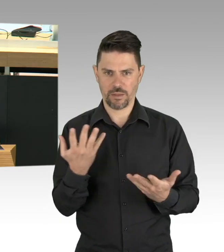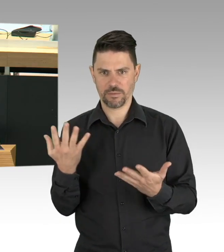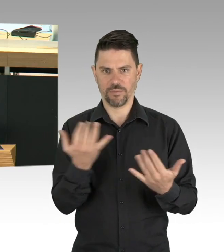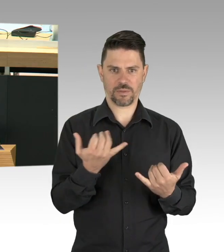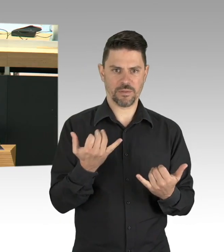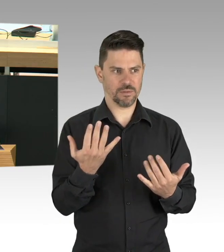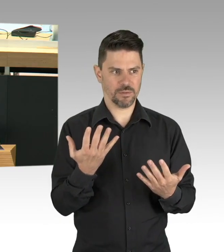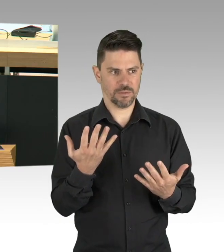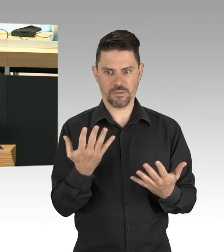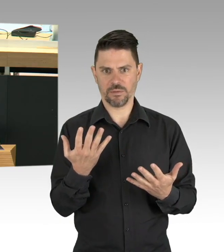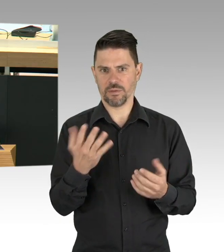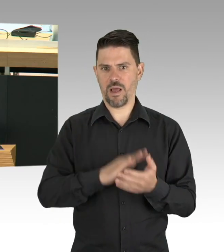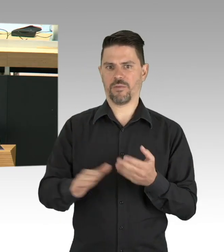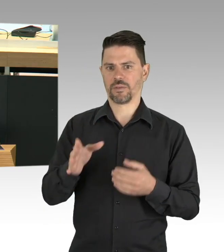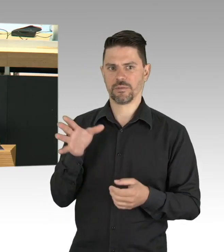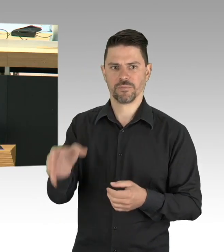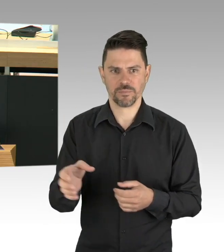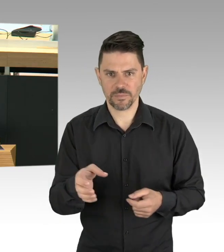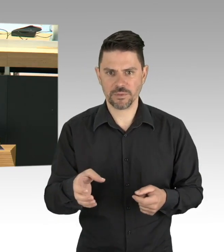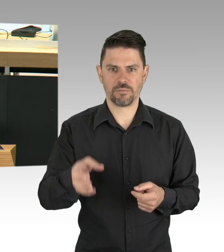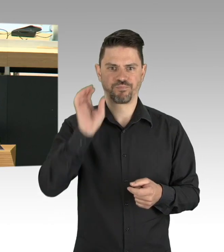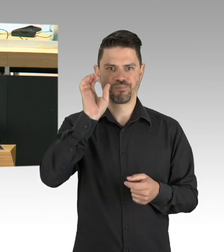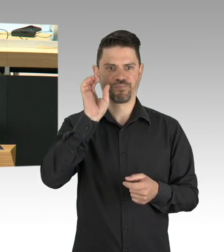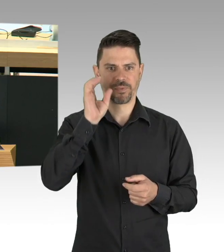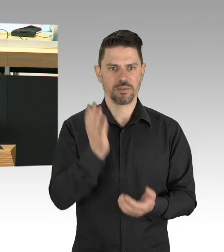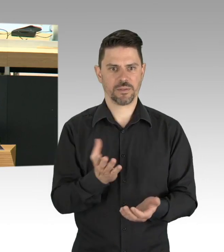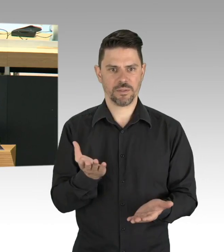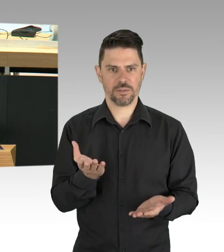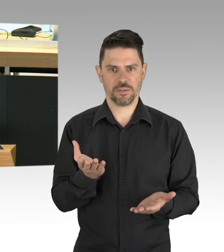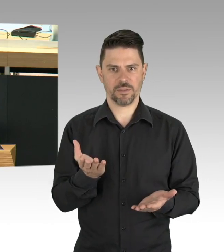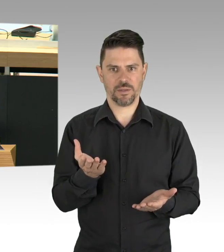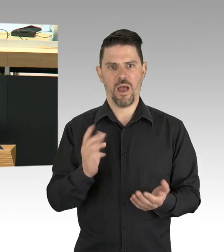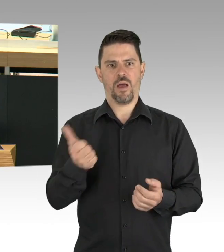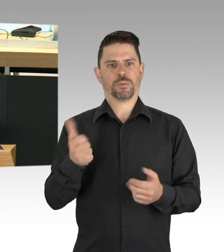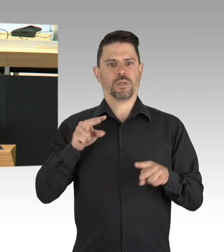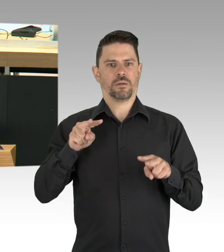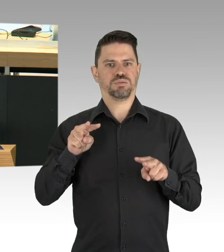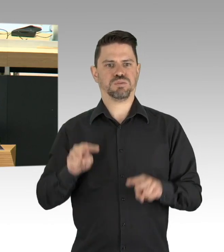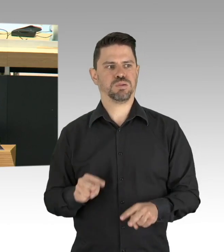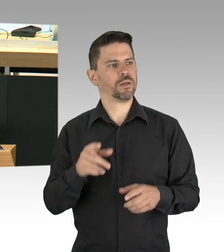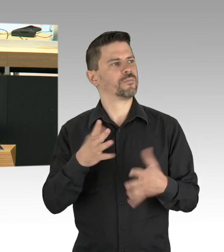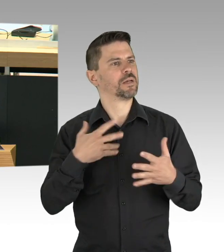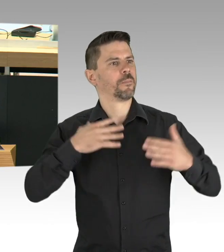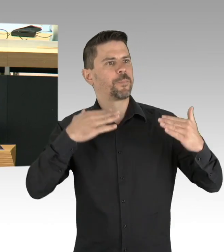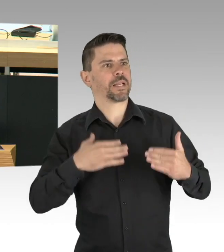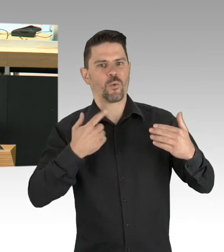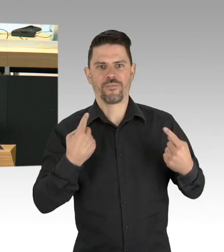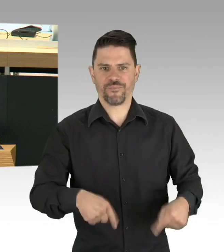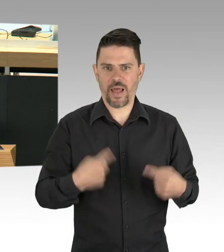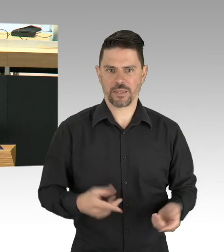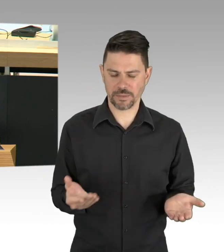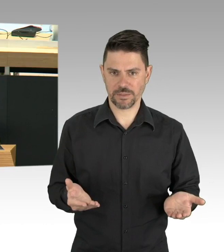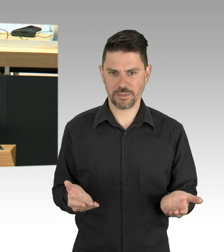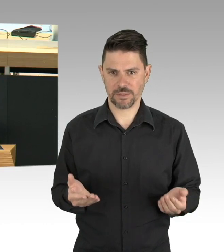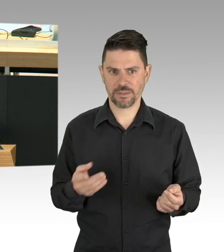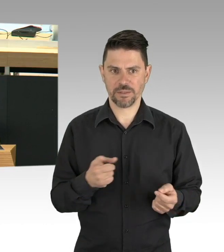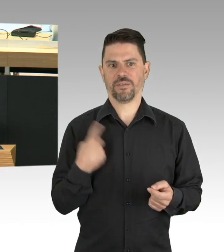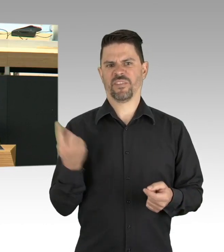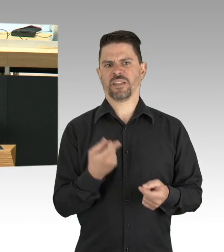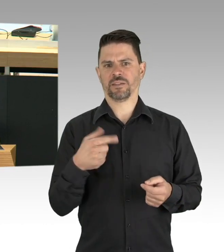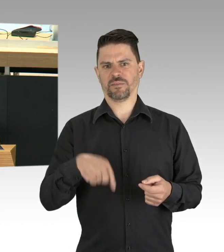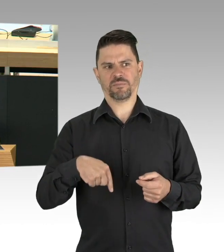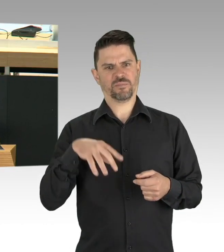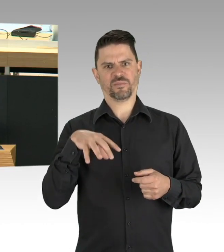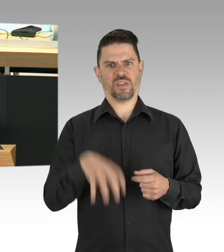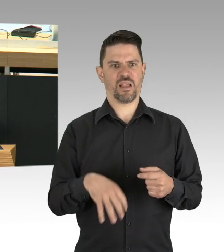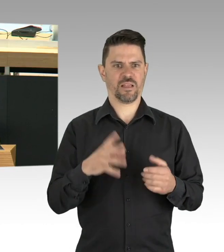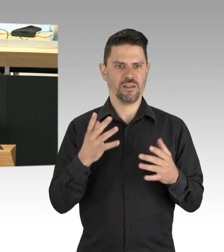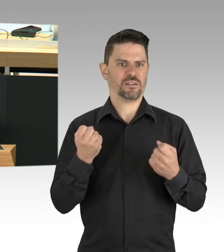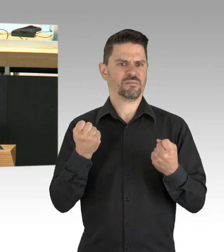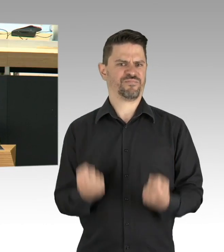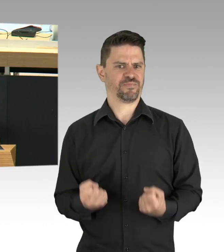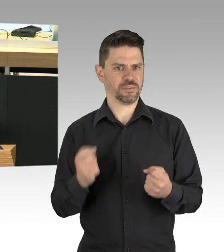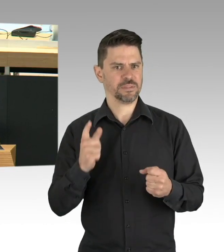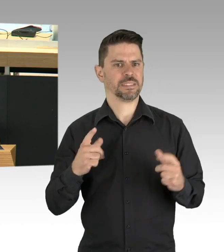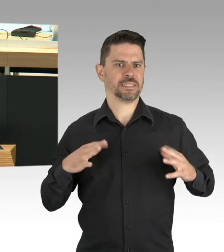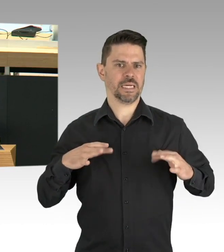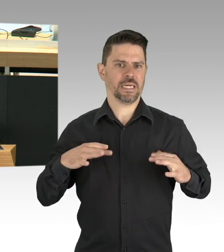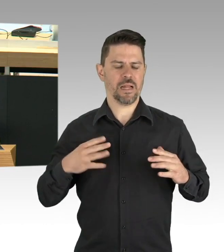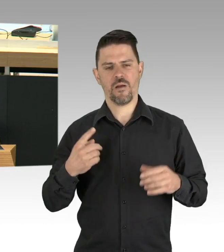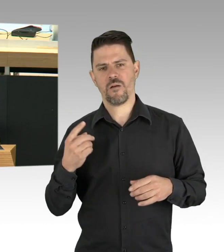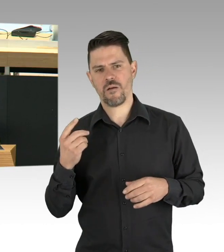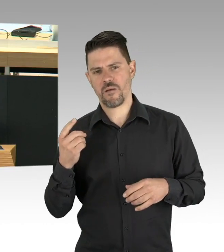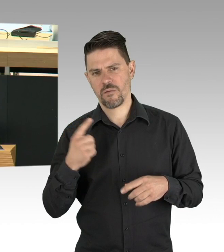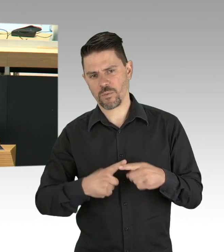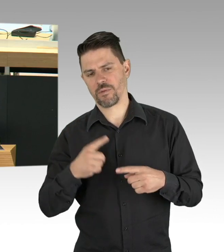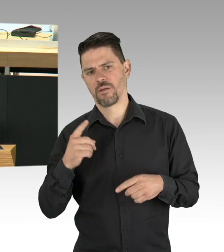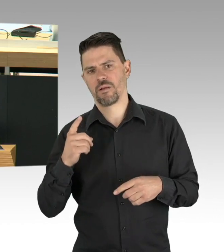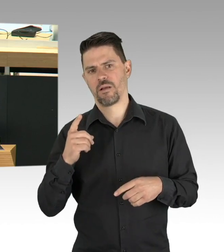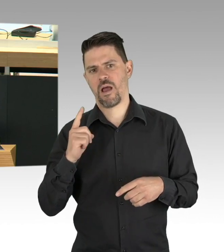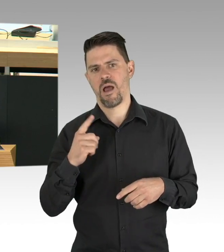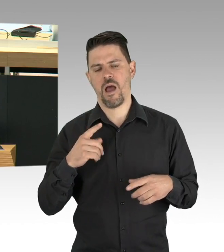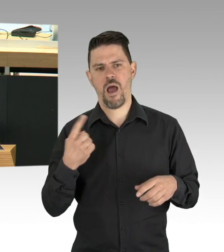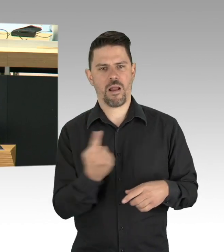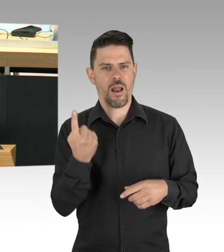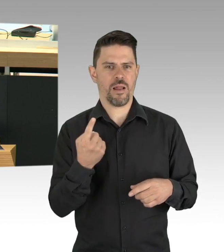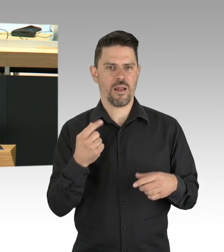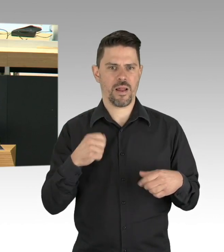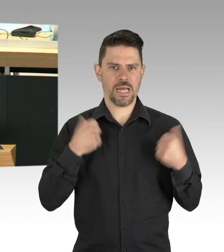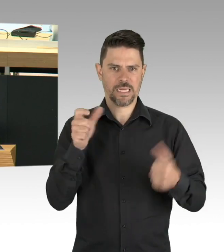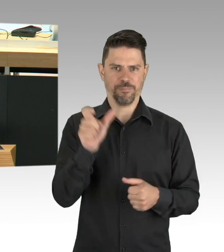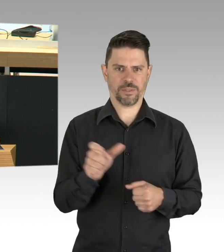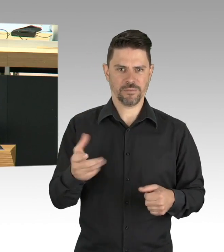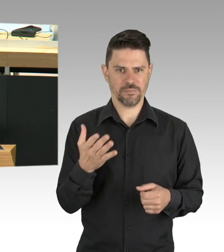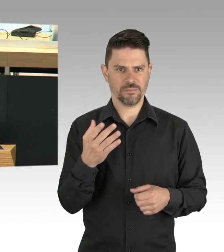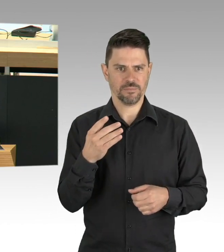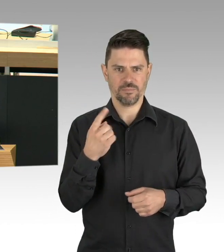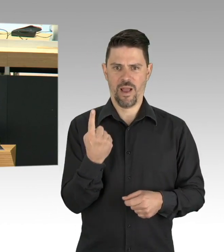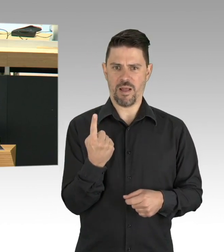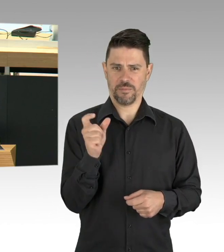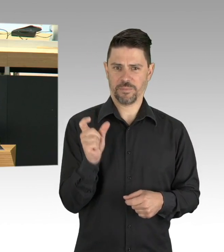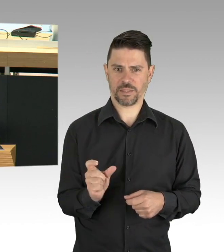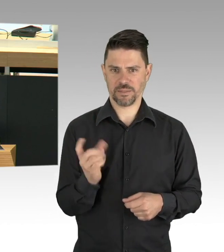Dennoch (Tonstörung)